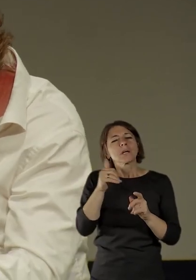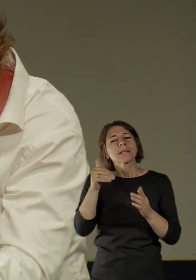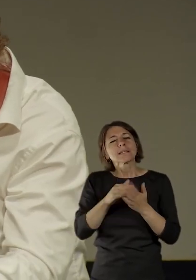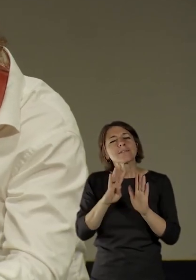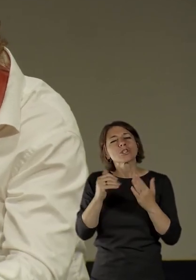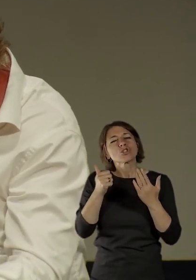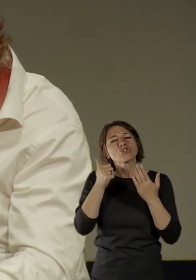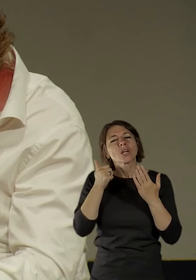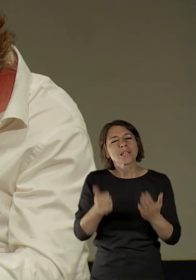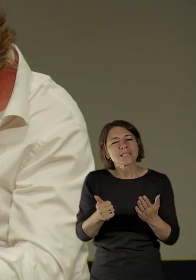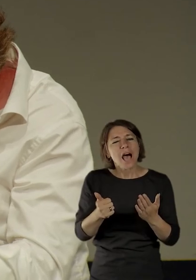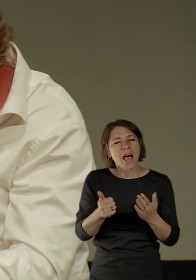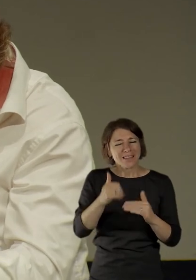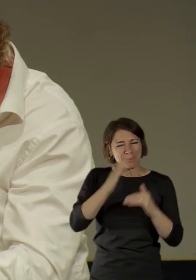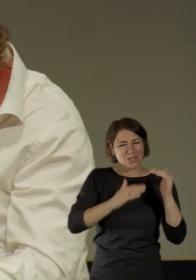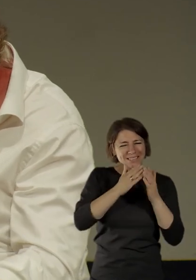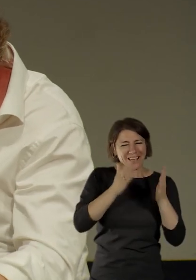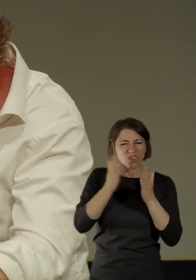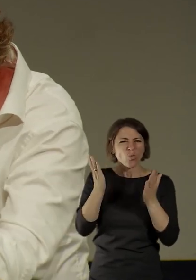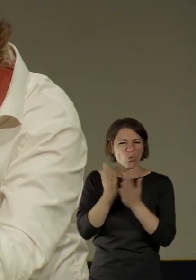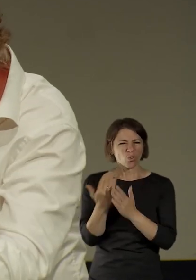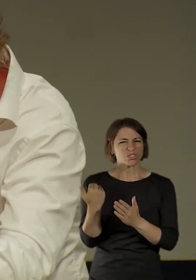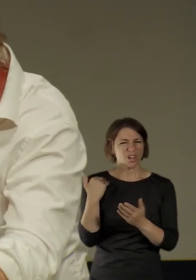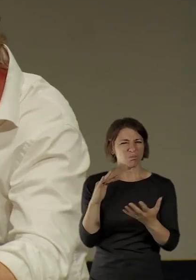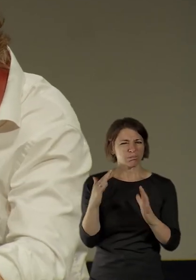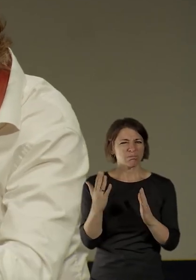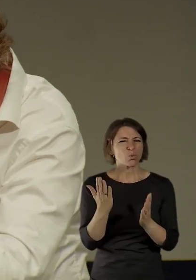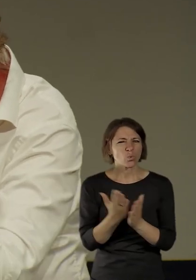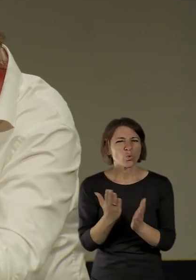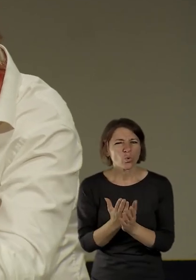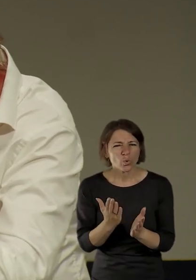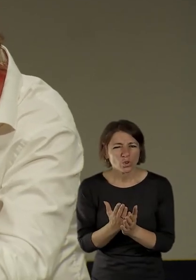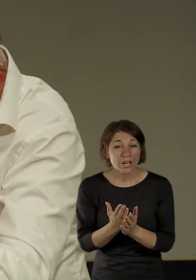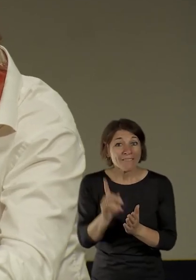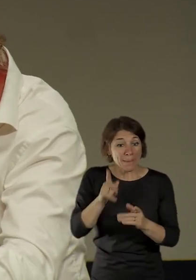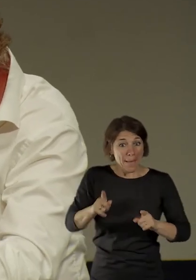vyžilé. Je tam poměrně velký problém, jak pracovat s majetkem města v tom metru.